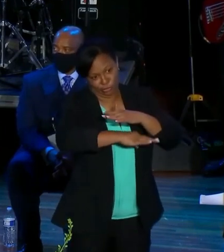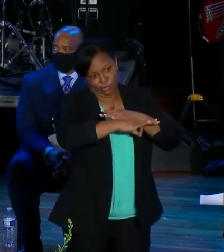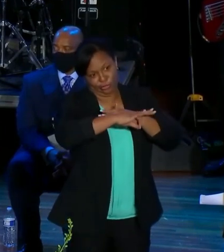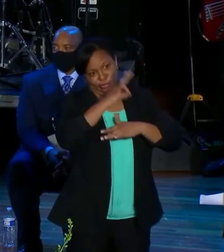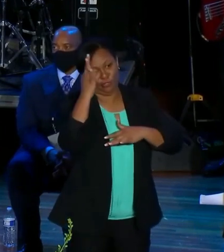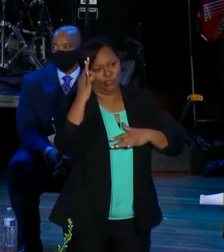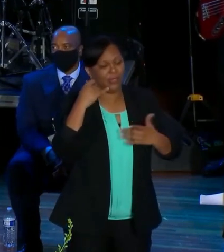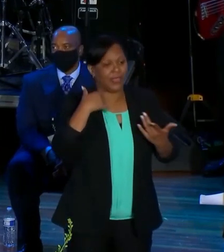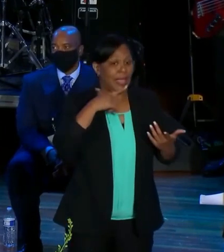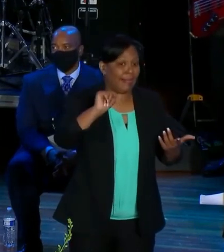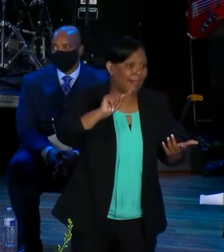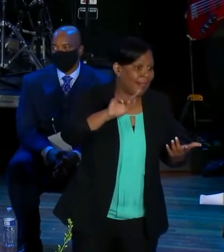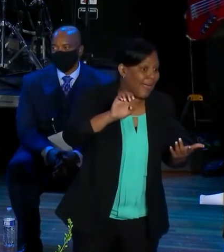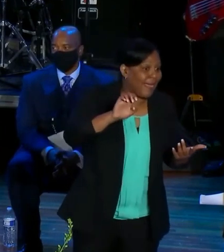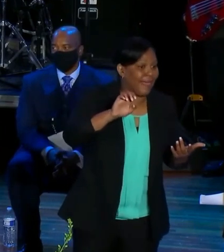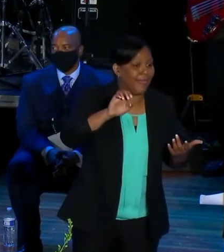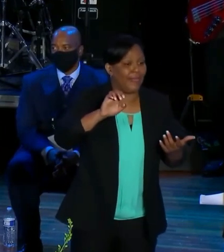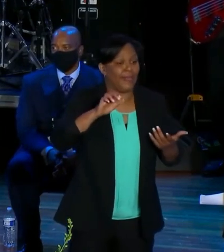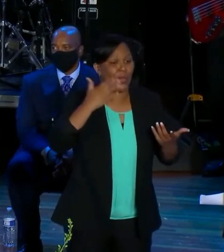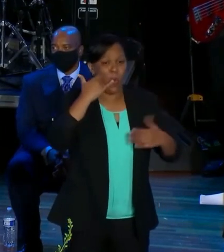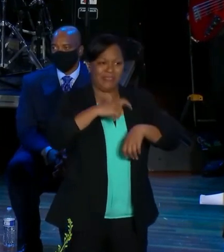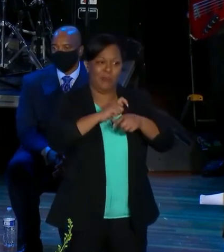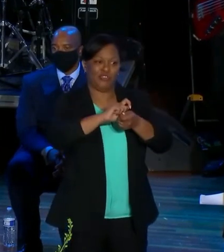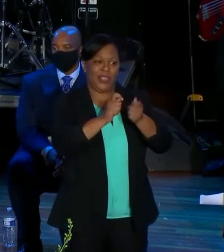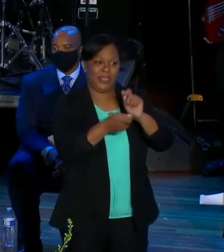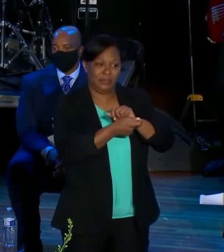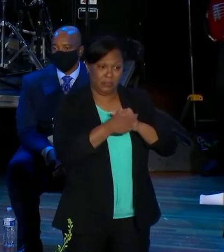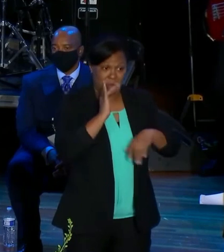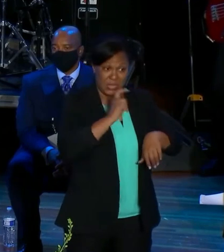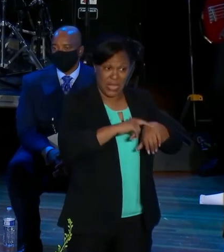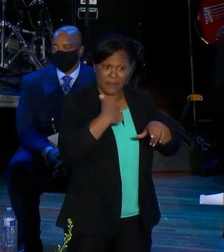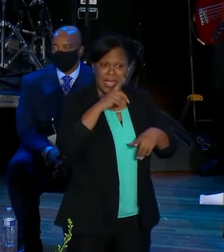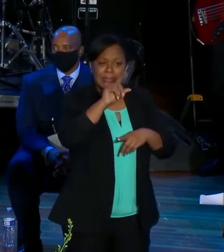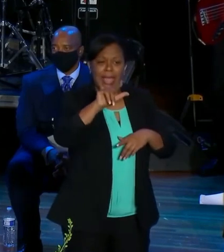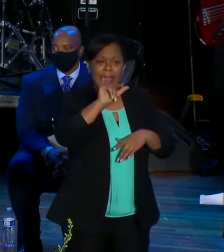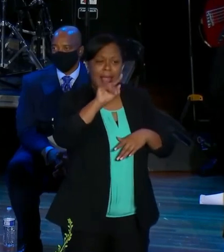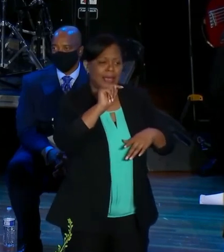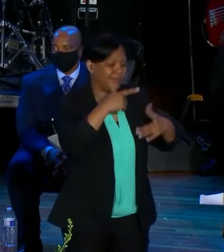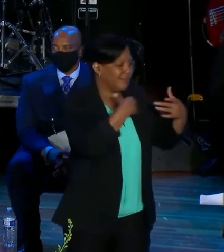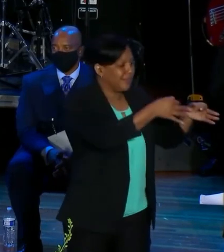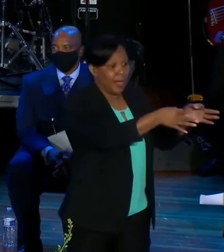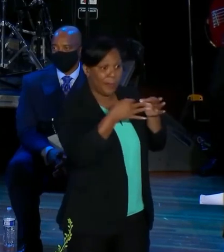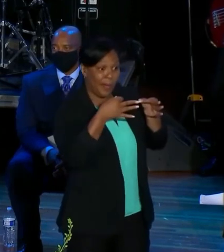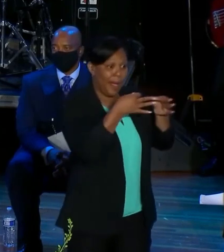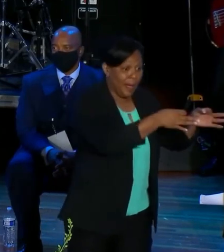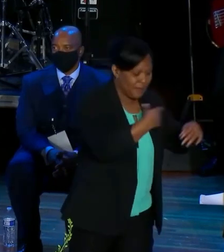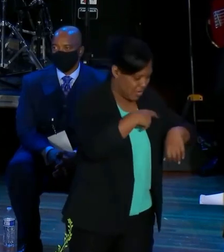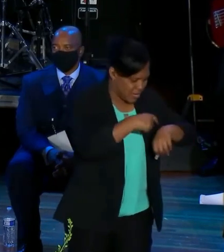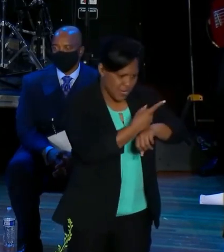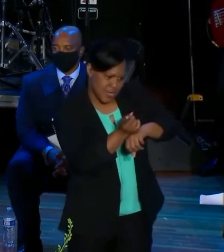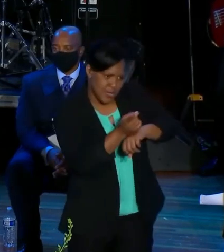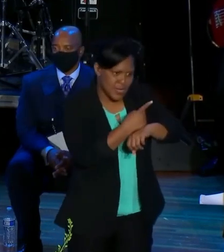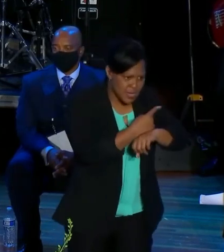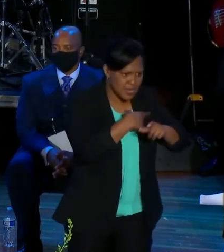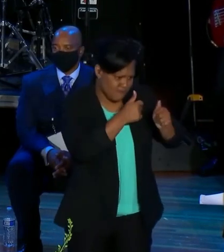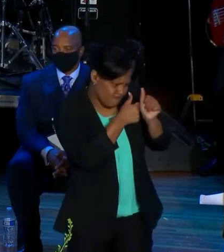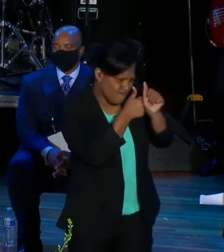så kommer du att bli en timme försenad, inte för att det var fel på din klocka, men din klocka stod på fel tid